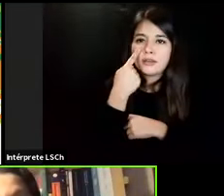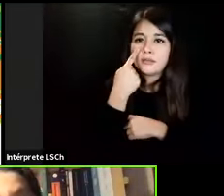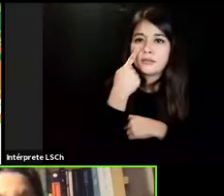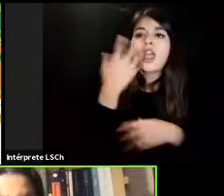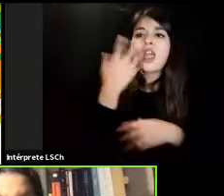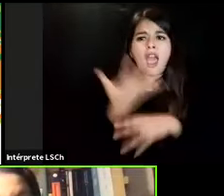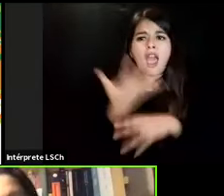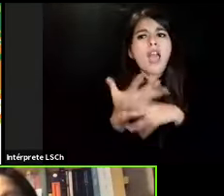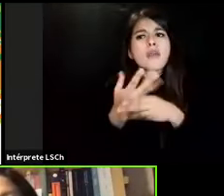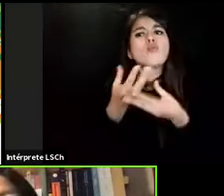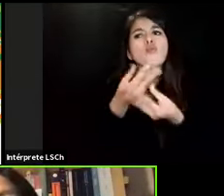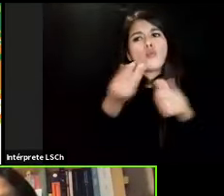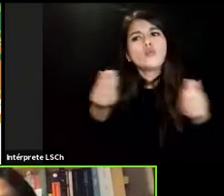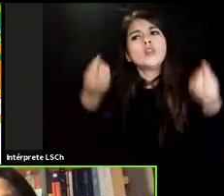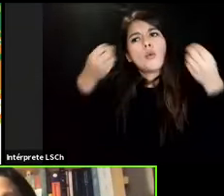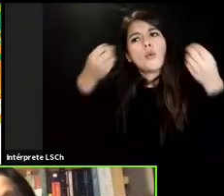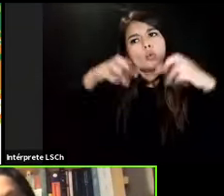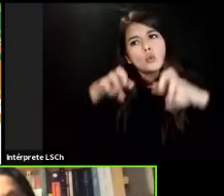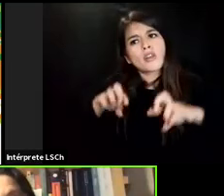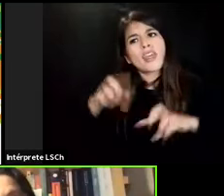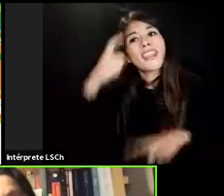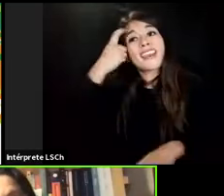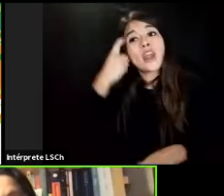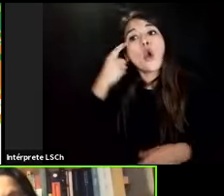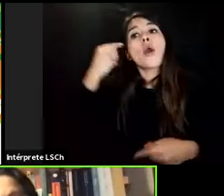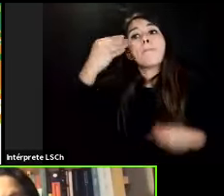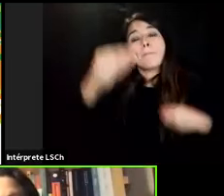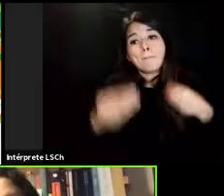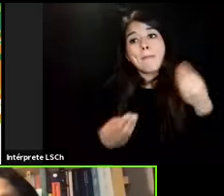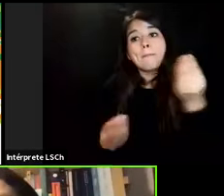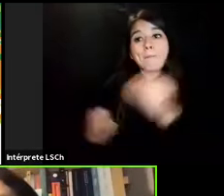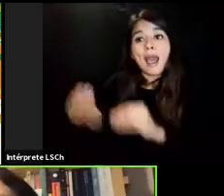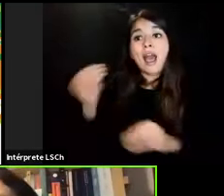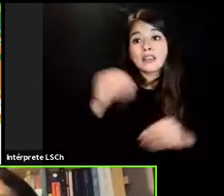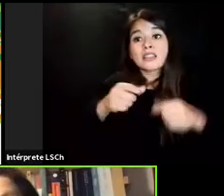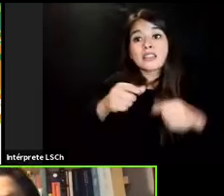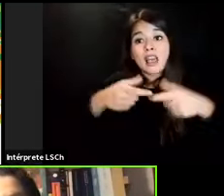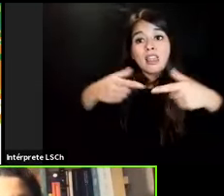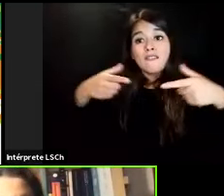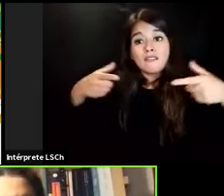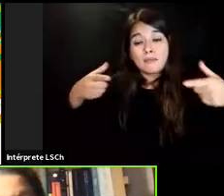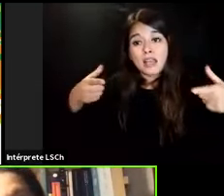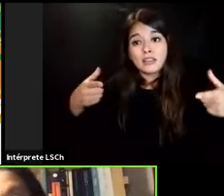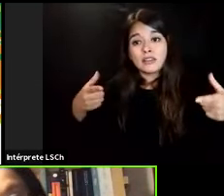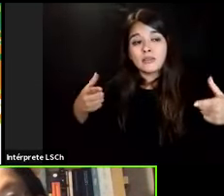oportunidades y creo que cada vez más se va se va se va a leer más audiolibros